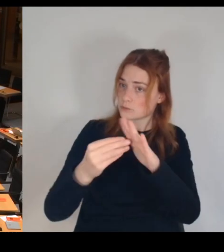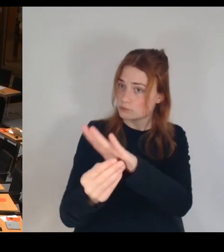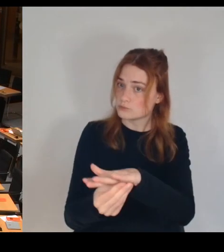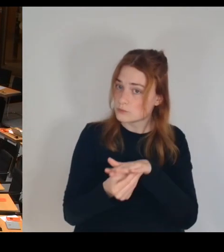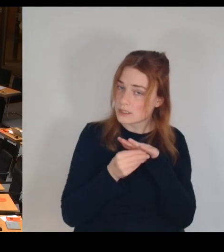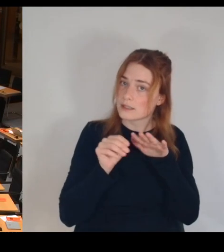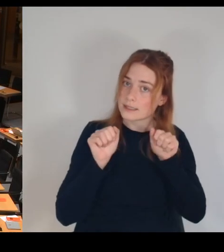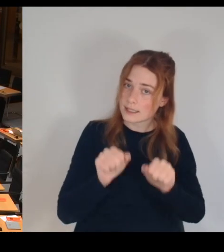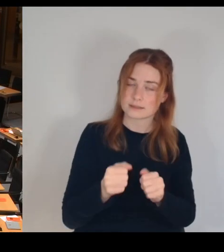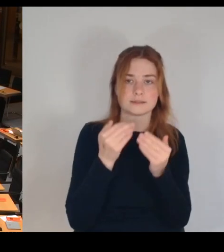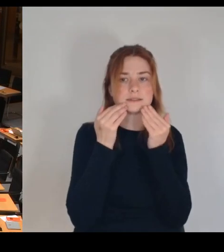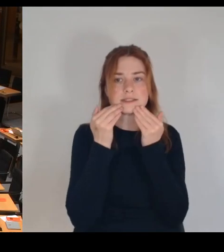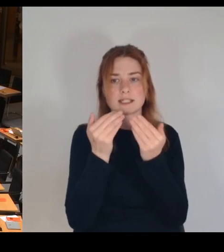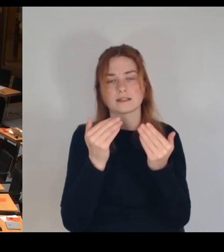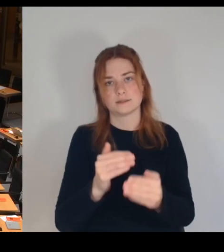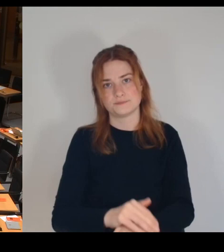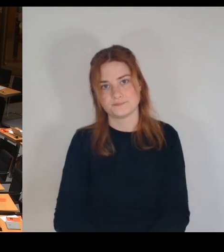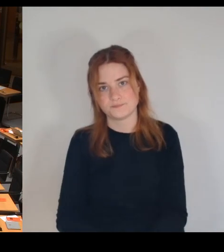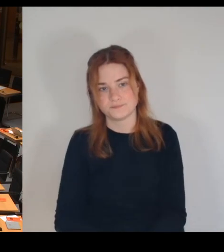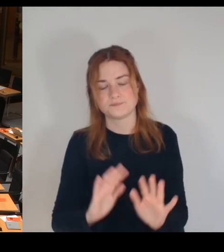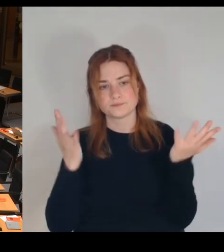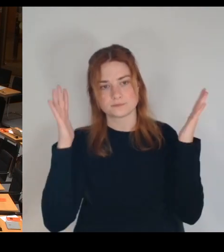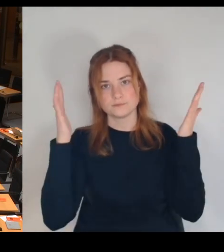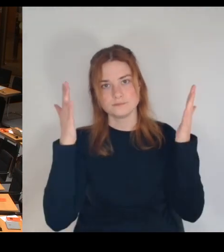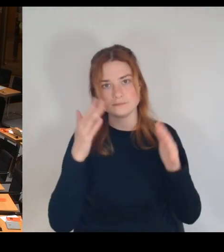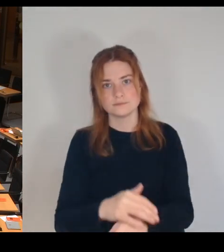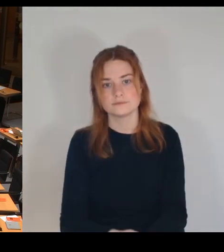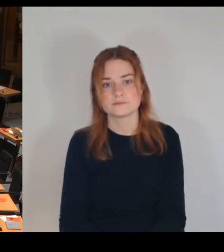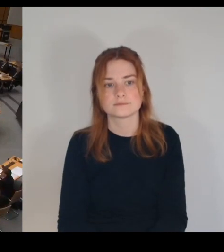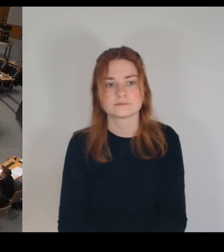Und dann folgt für die AfD Fraktion der Abgeordnete wie den Haupt.